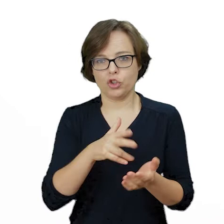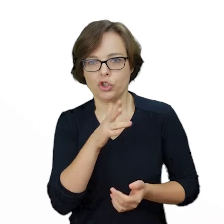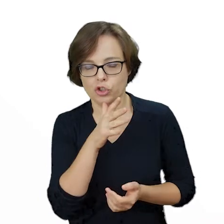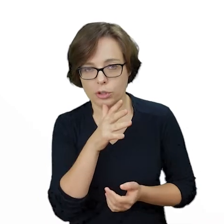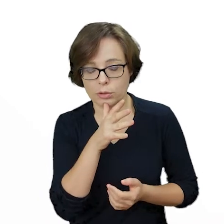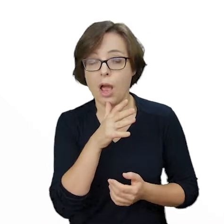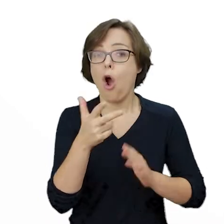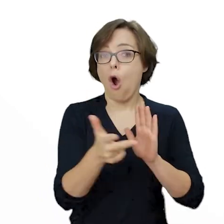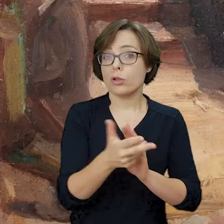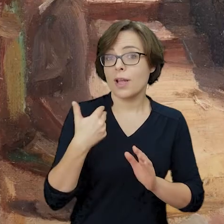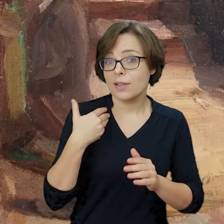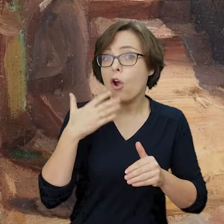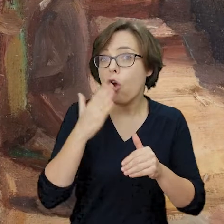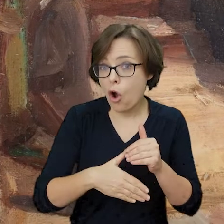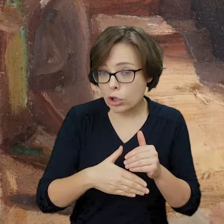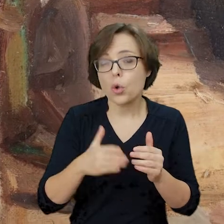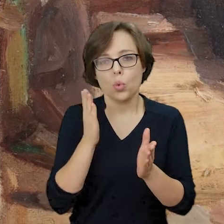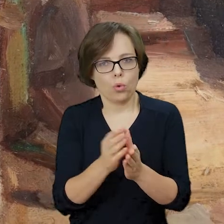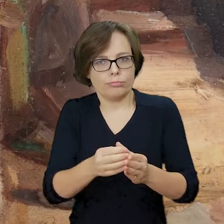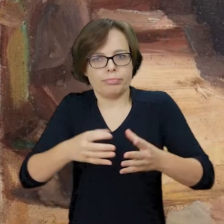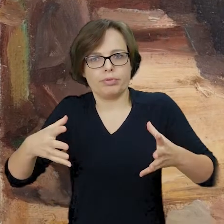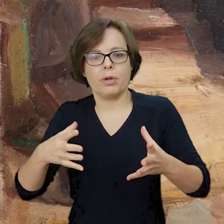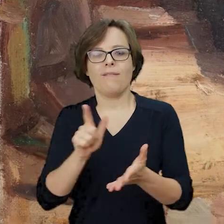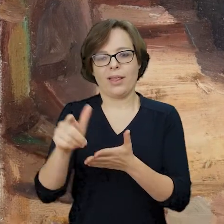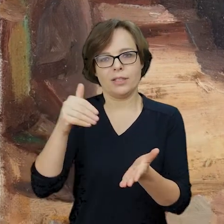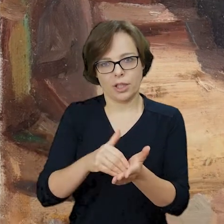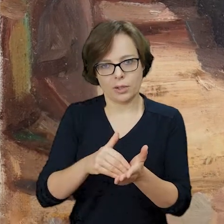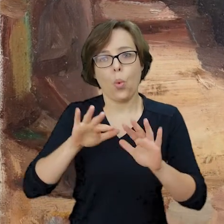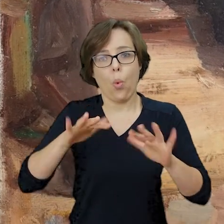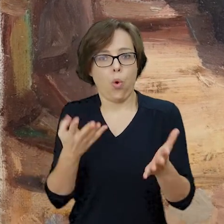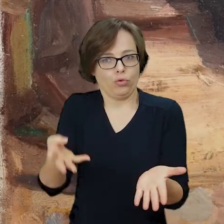A pod koniec XVIII wieku było ich już 12 tysięcy czyli czterokrotnie więcej.